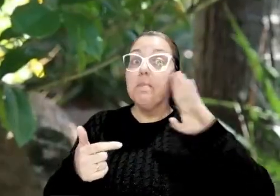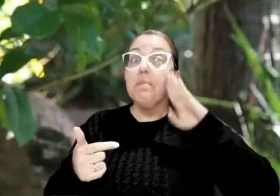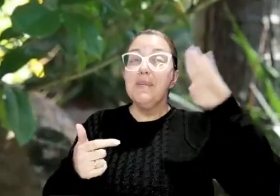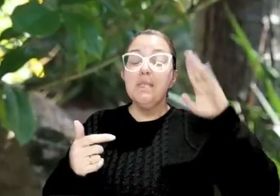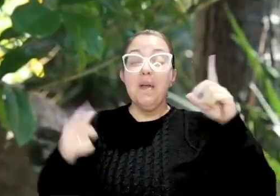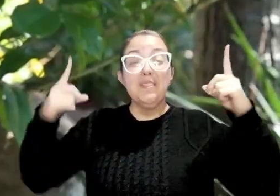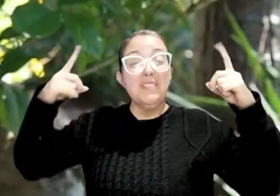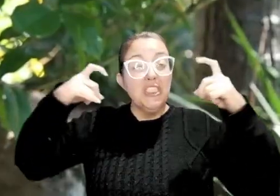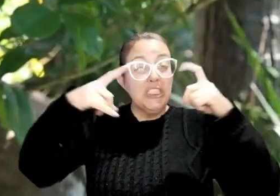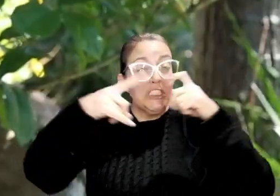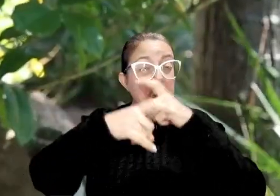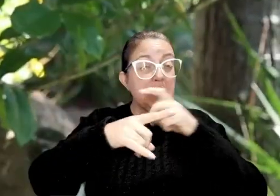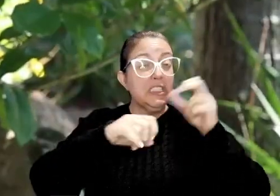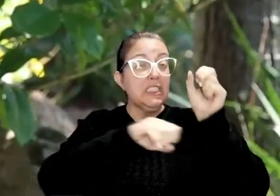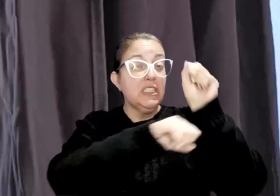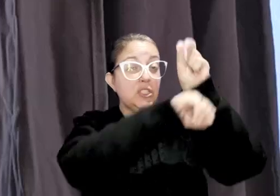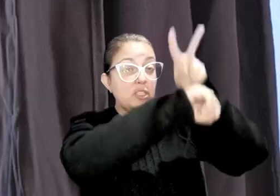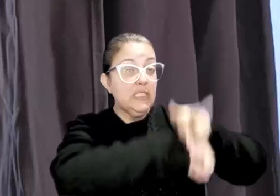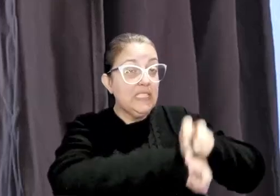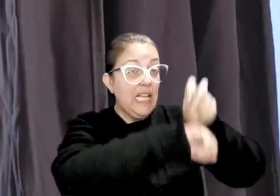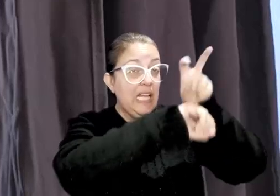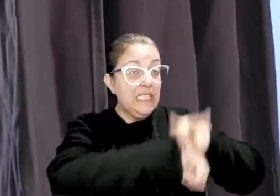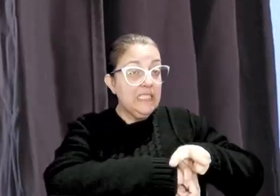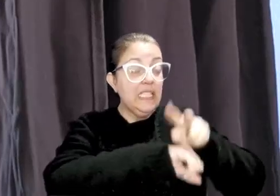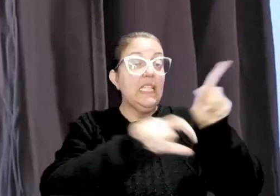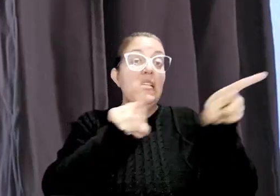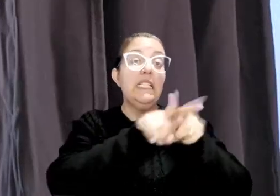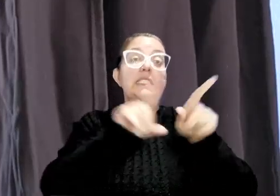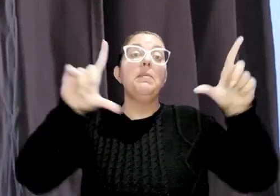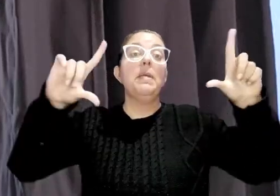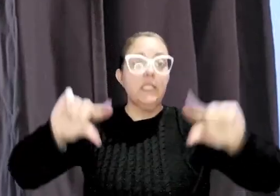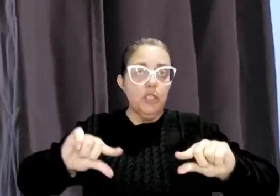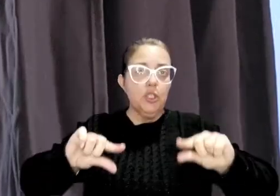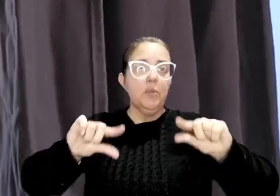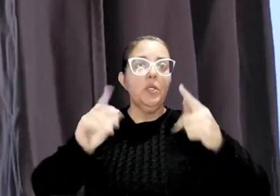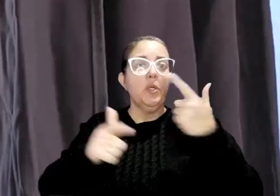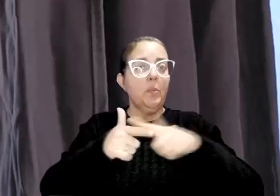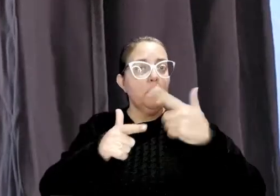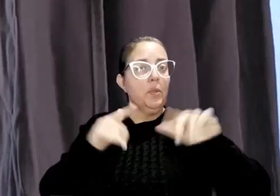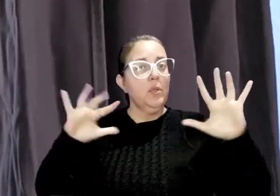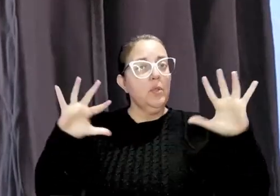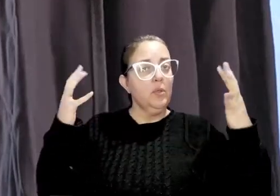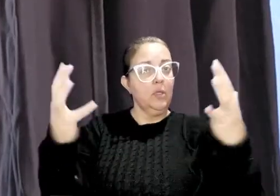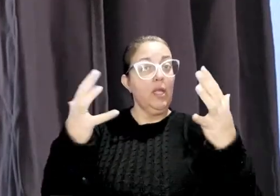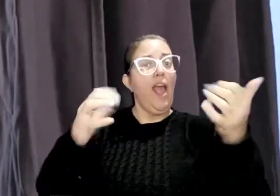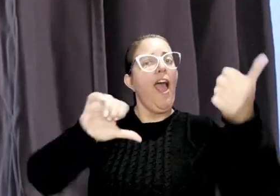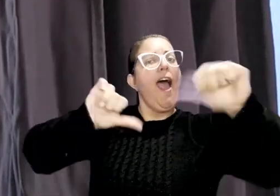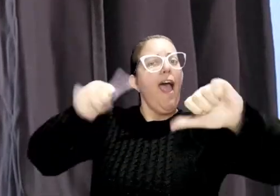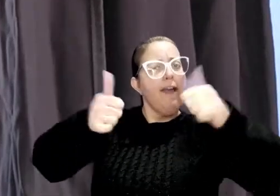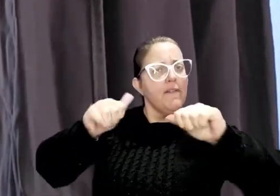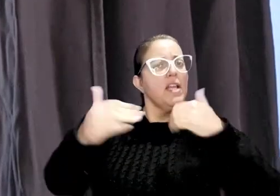na mitigação dos impactos avaliação de impacto ambiental é um processo em que se define eh como